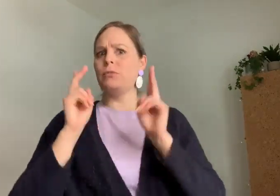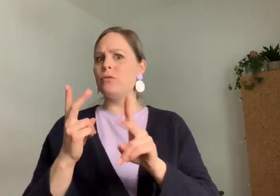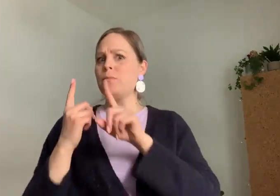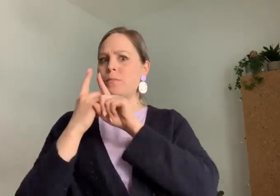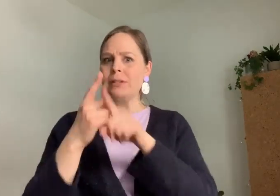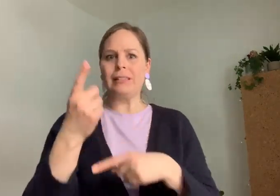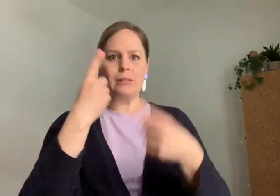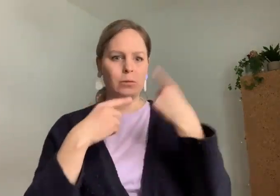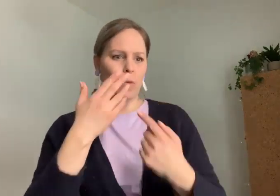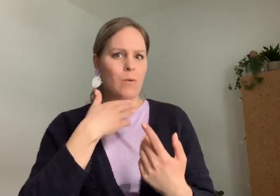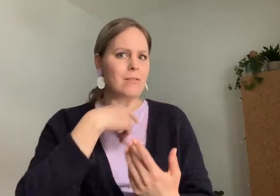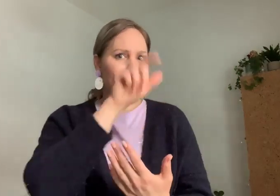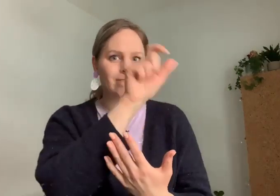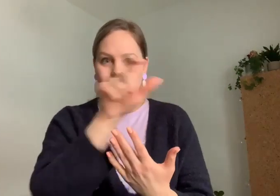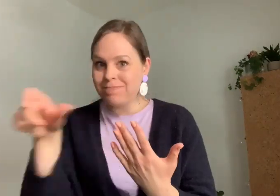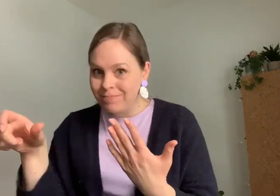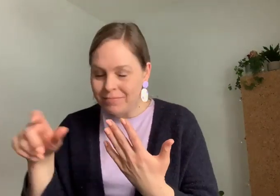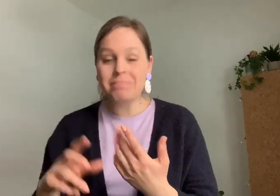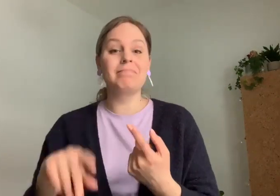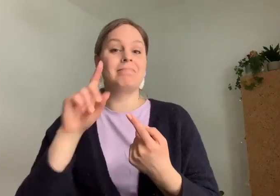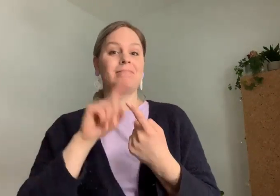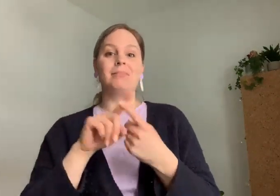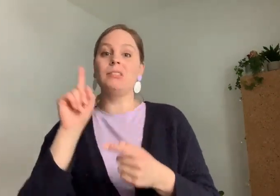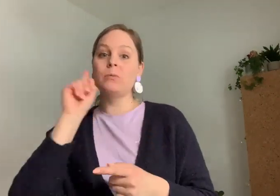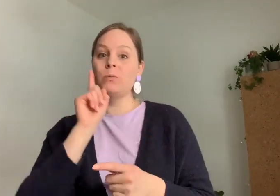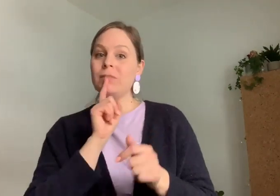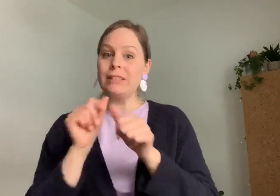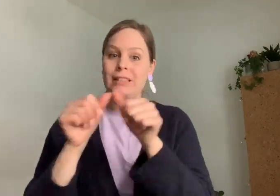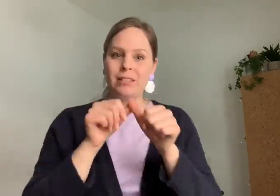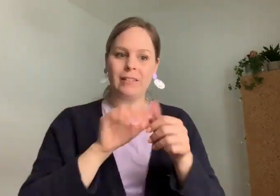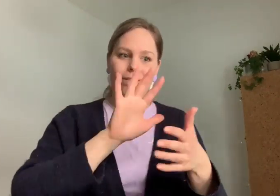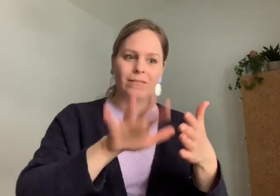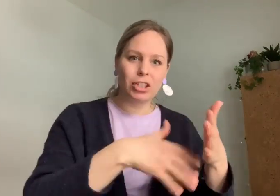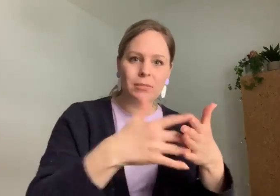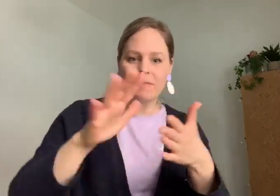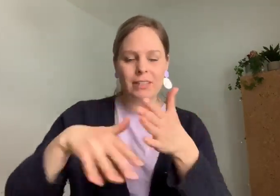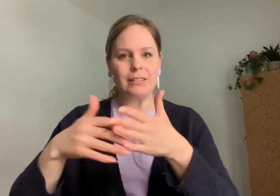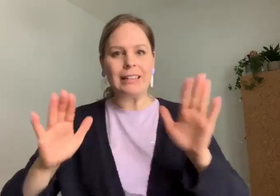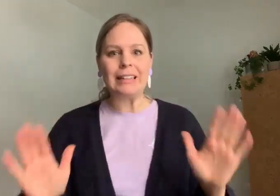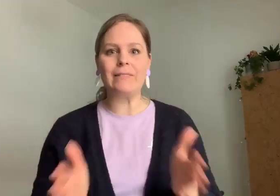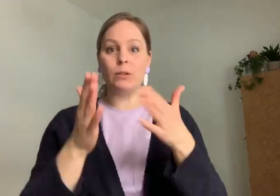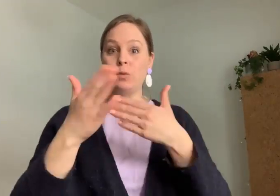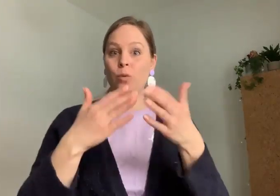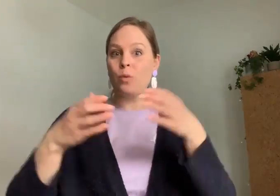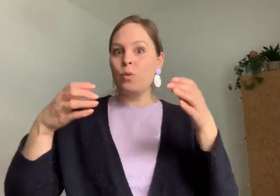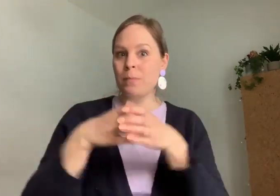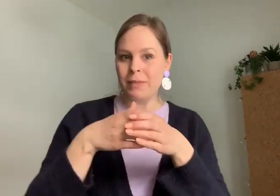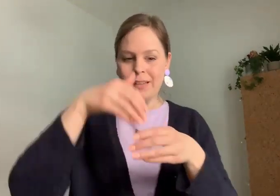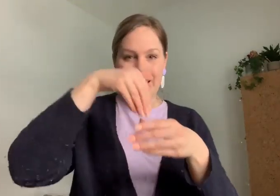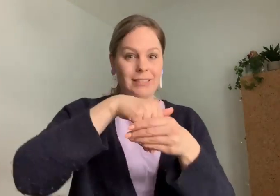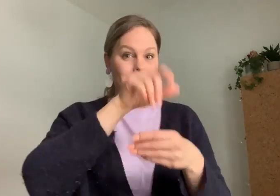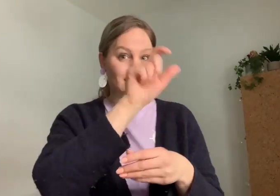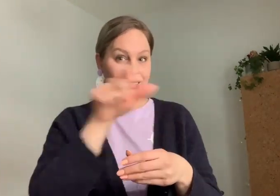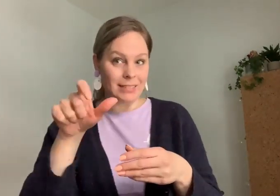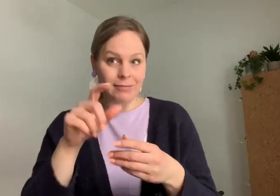Mukana keskustelemassa ovat mm. Kuurojen Liiton viittomakielten elvytystyöryhmän jäsenet -